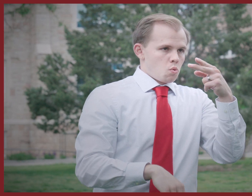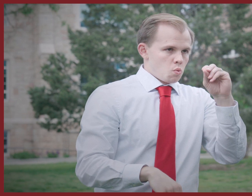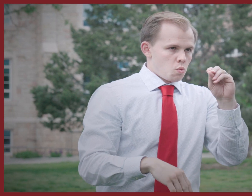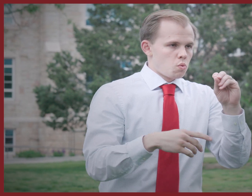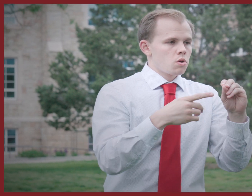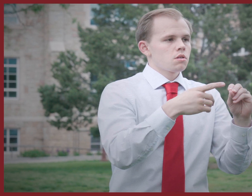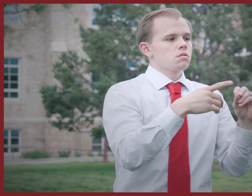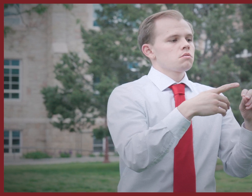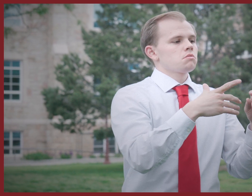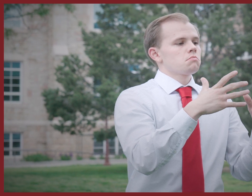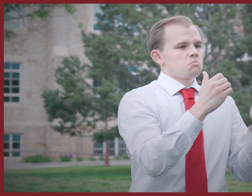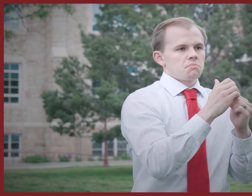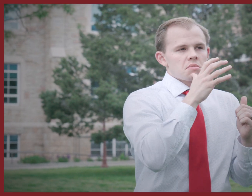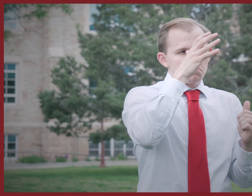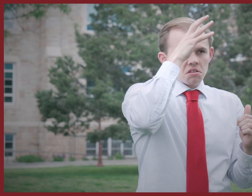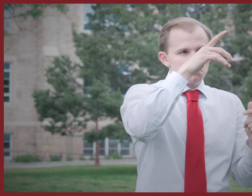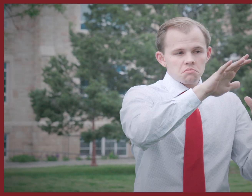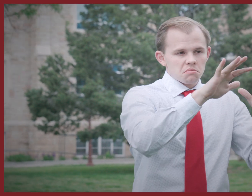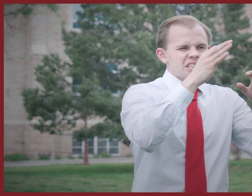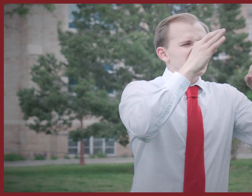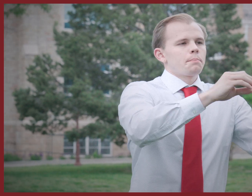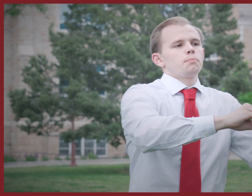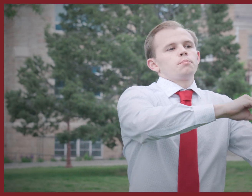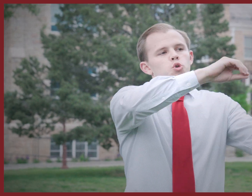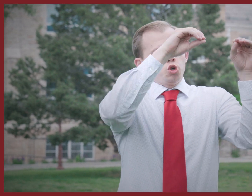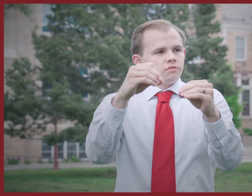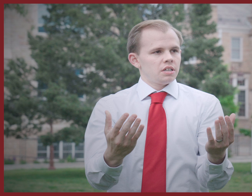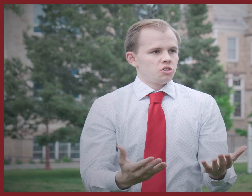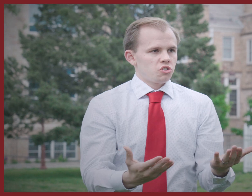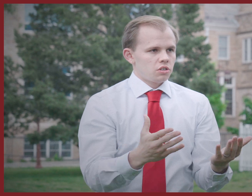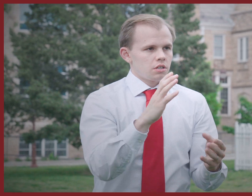Idaho y mis padres decidieron mudarse aquí,